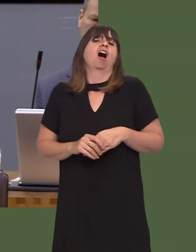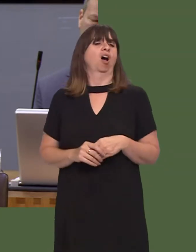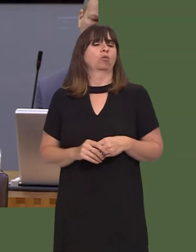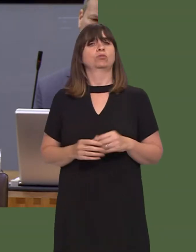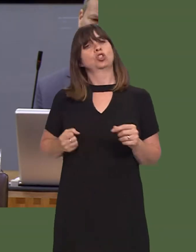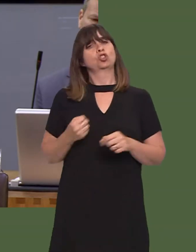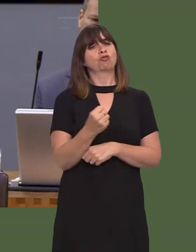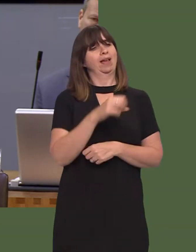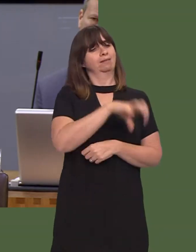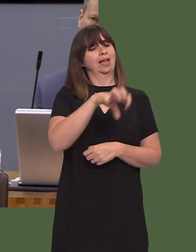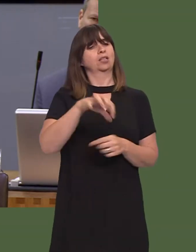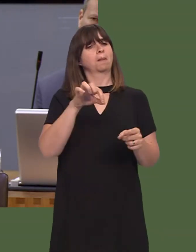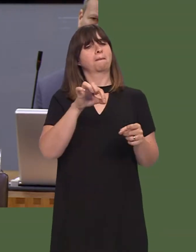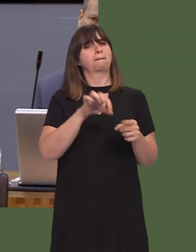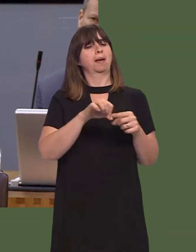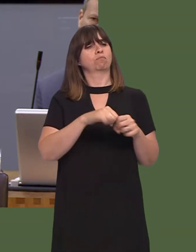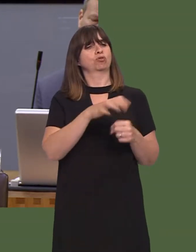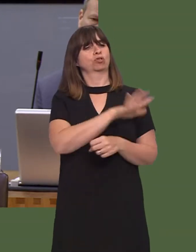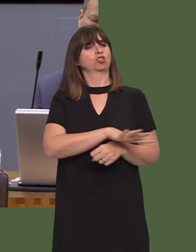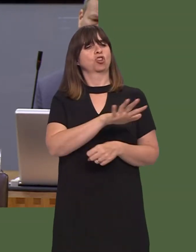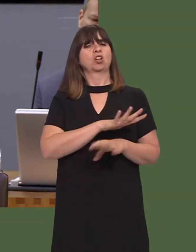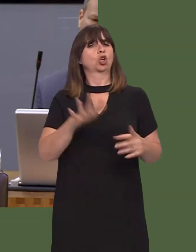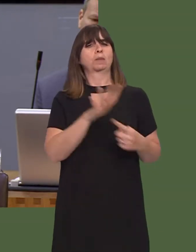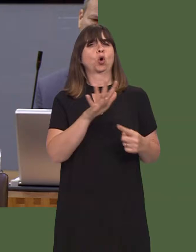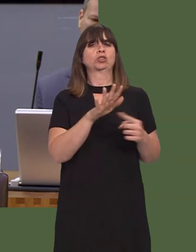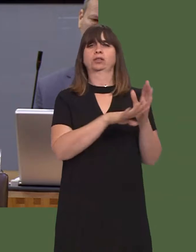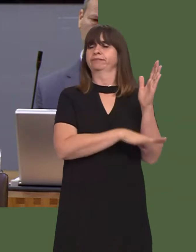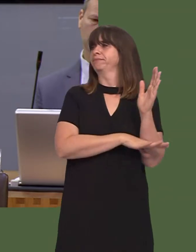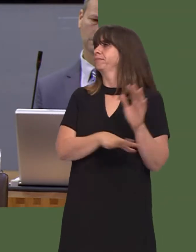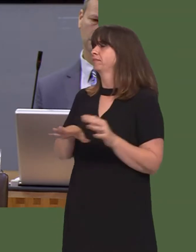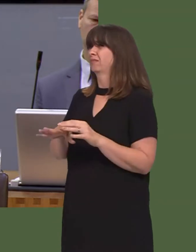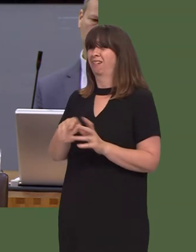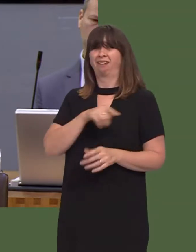trenau yn sir Benfro, er gwaethaf bod rhai gorsafoedd, fel gorsaf Aberdaugleddau er enghraifft,